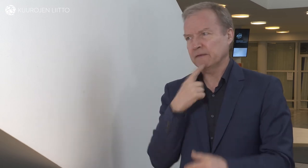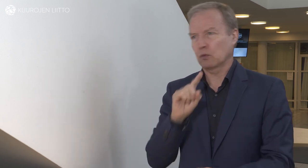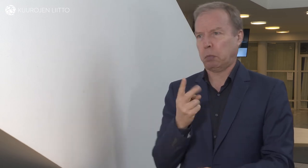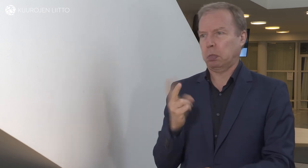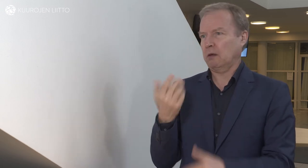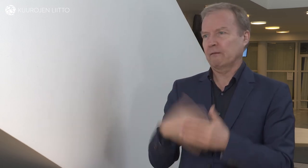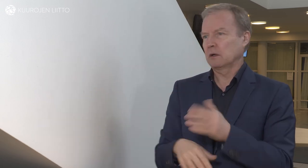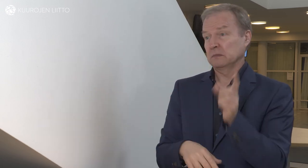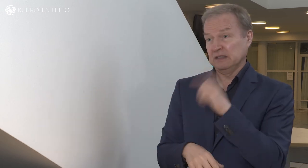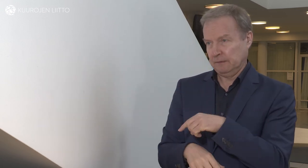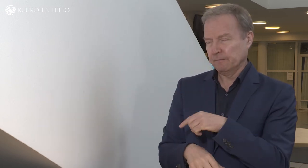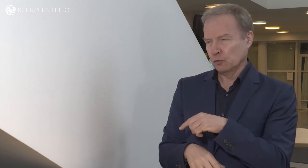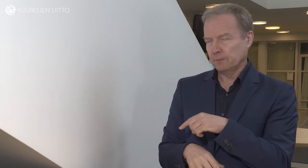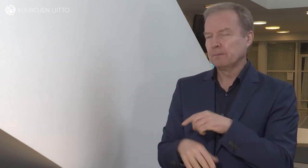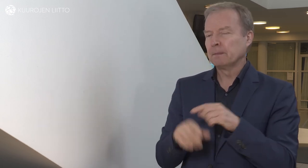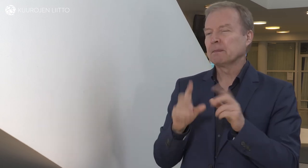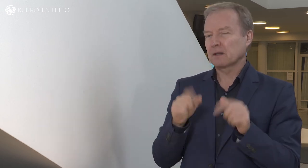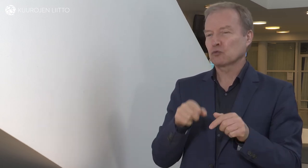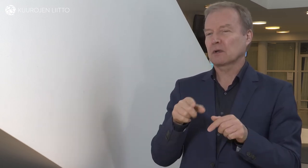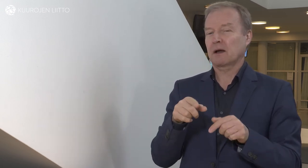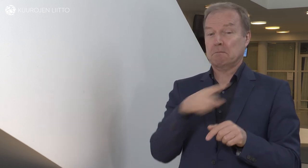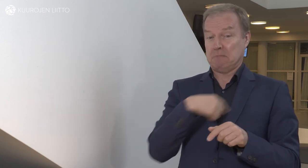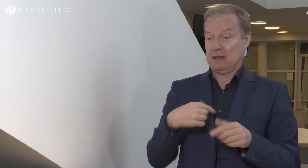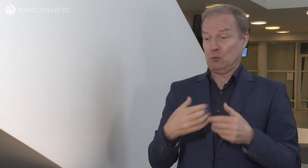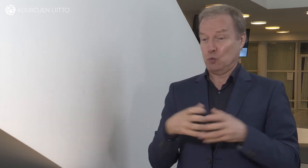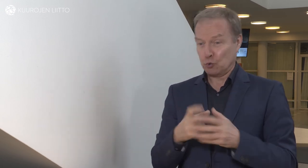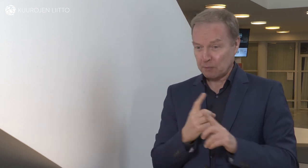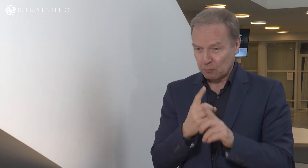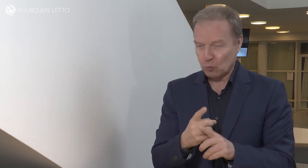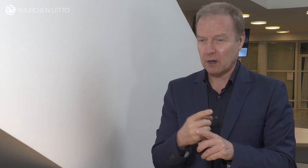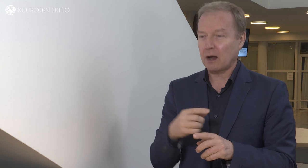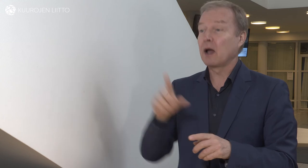jota ei voi viedä loppuun vuodessa tai parissa, - ja siksi meidänkin työryhmämme on tässä mukana.